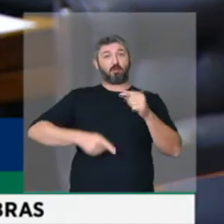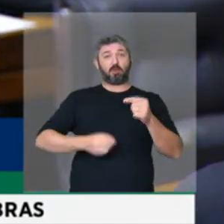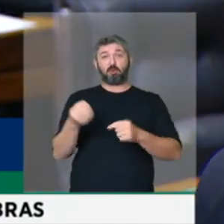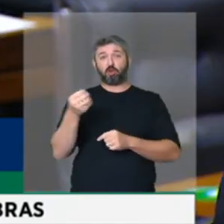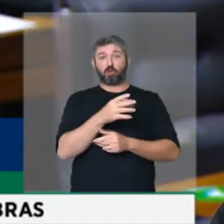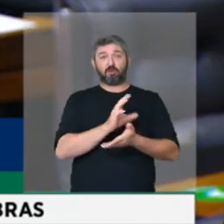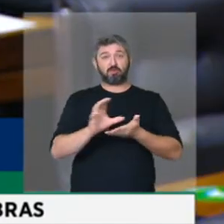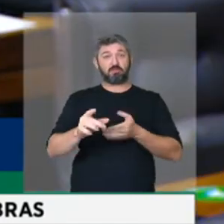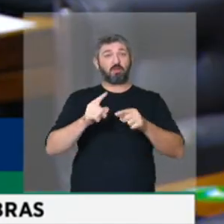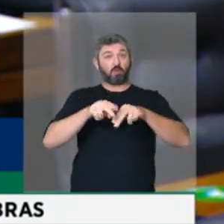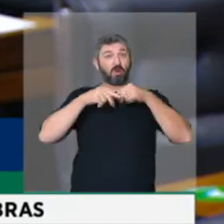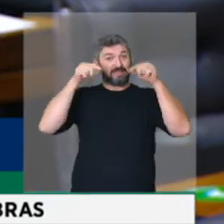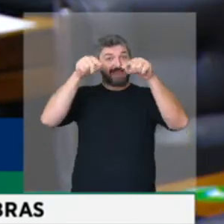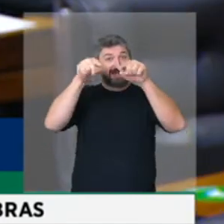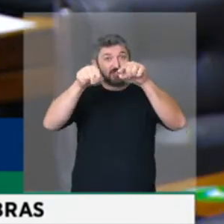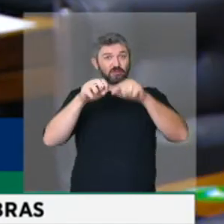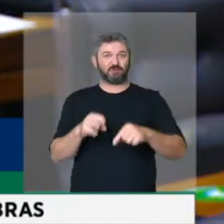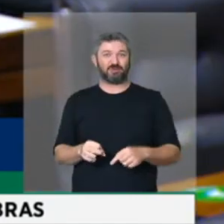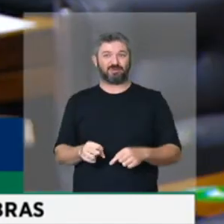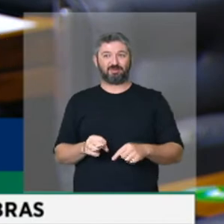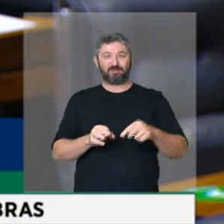AO POVO BRASILEIRO. QUE VAI AUMENTAR O CUSTO DA ENERGIA, QUE VAI DESNACIONALIZAR O